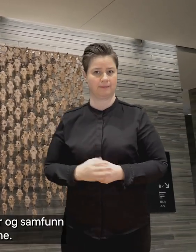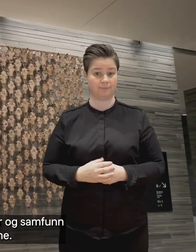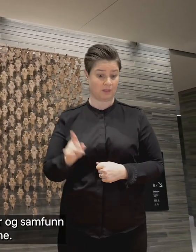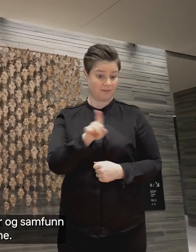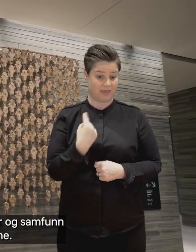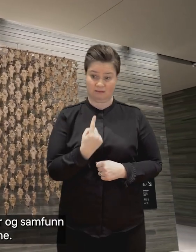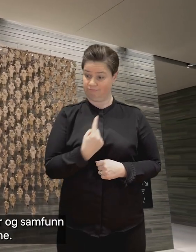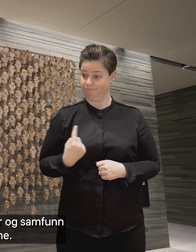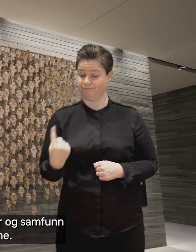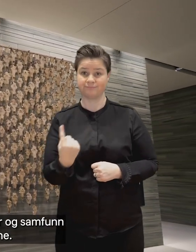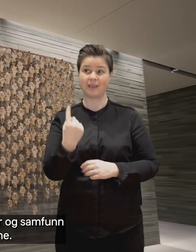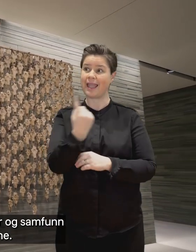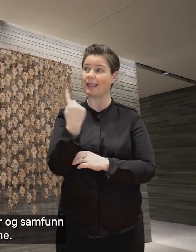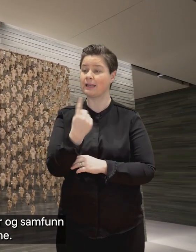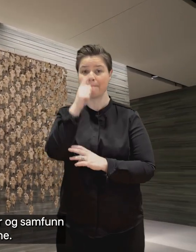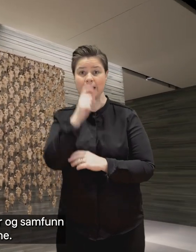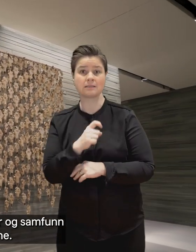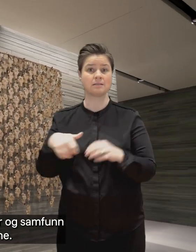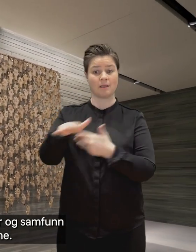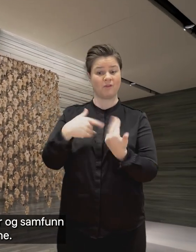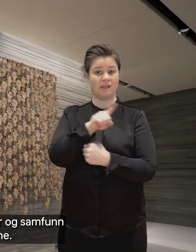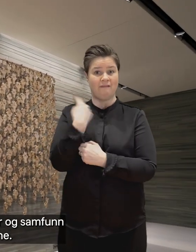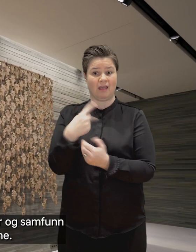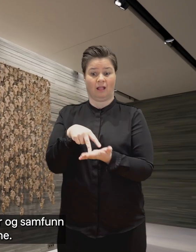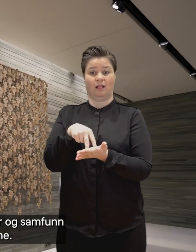Vi som enkeltmennesker og samfunn er tvunget i kne.